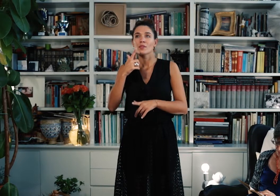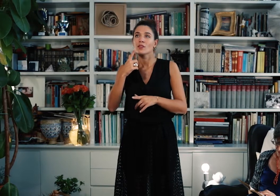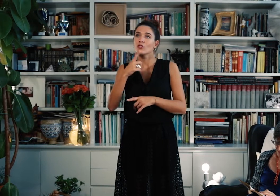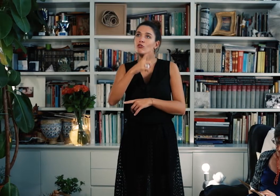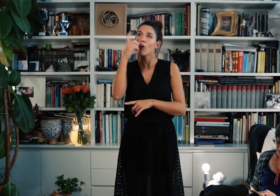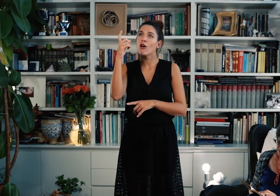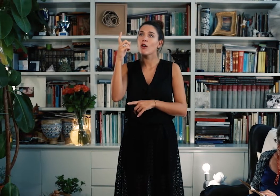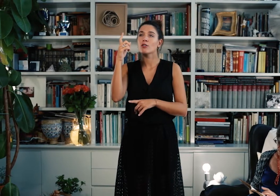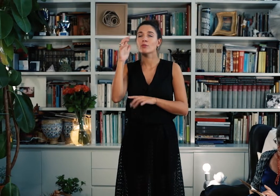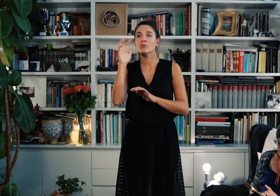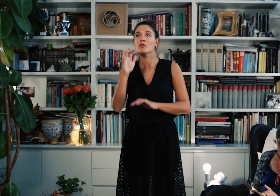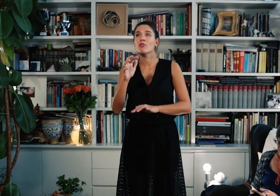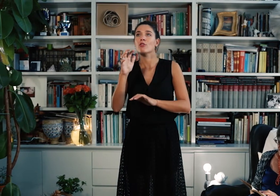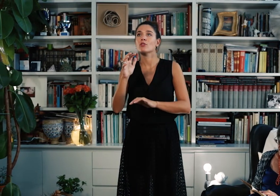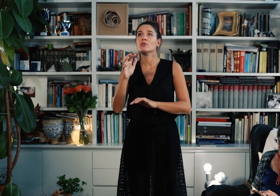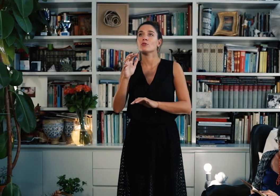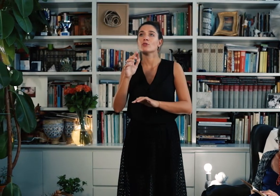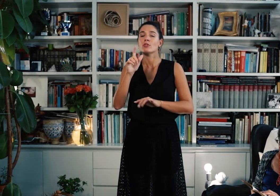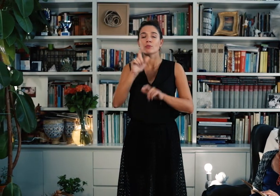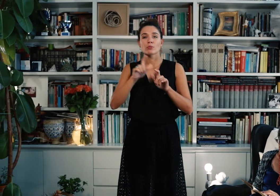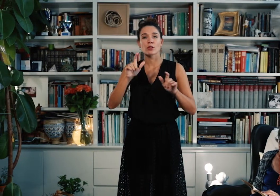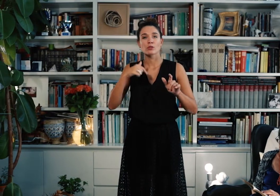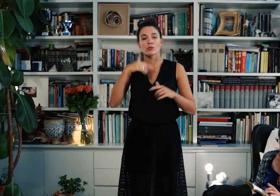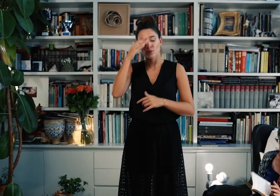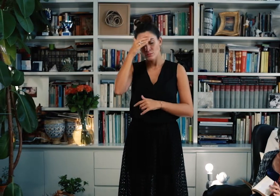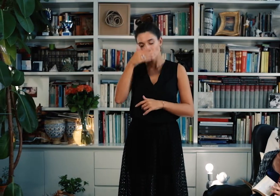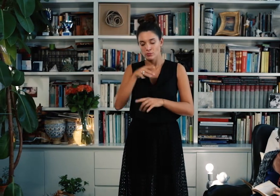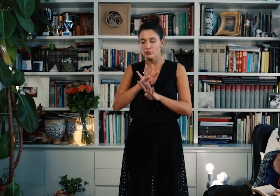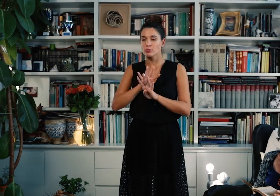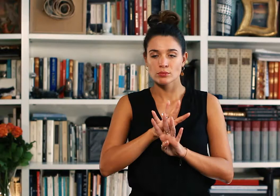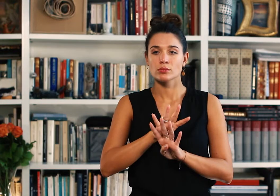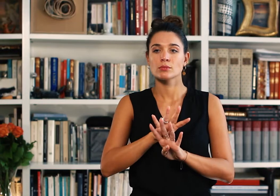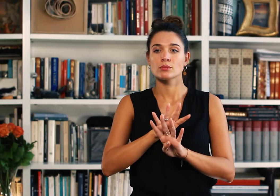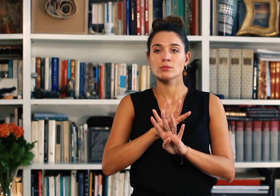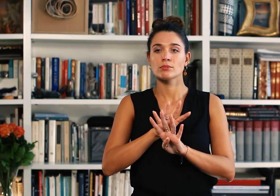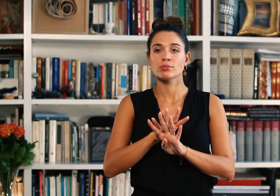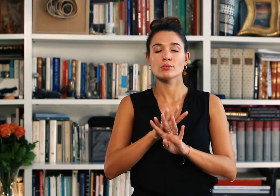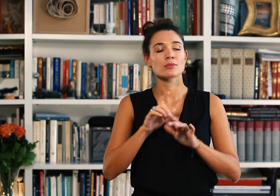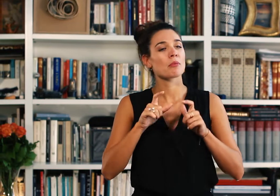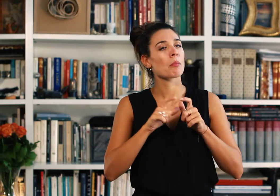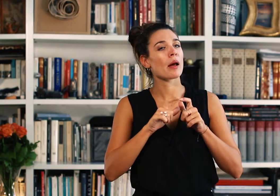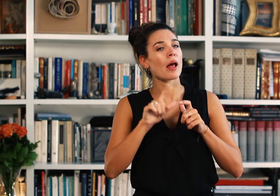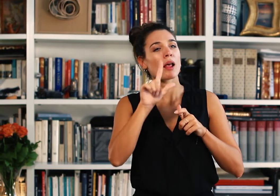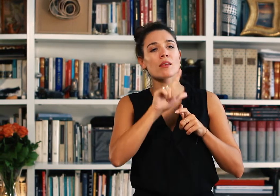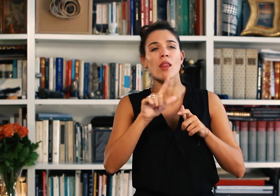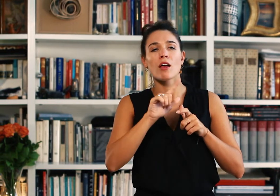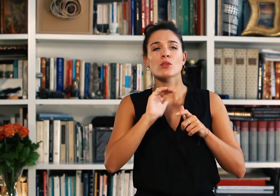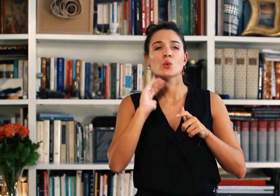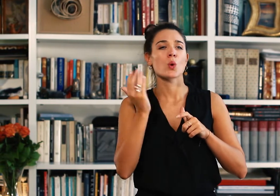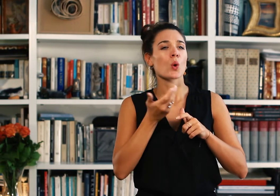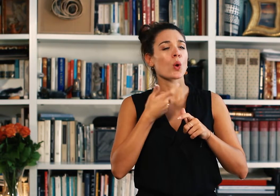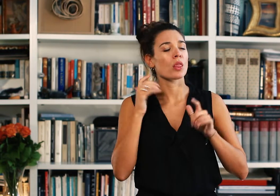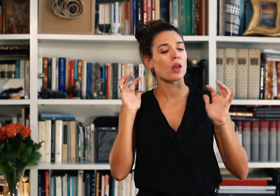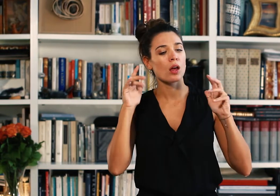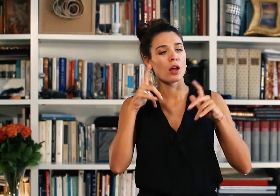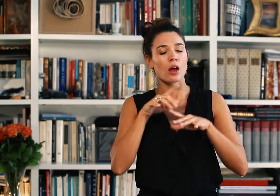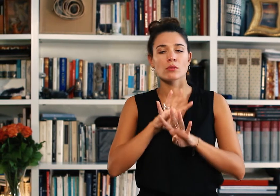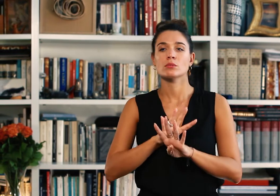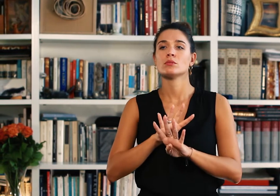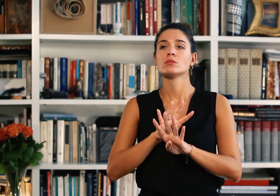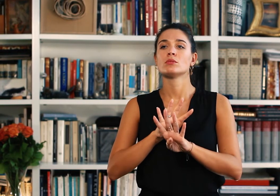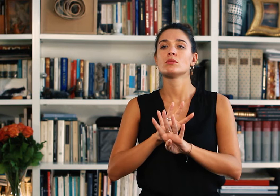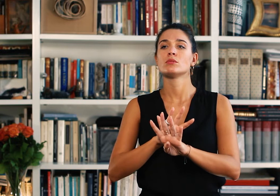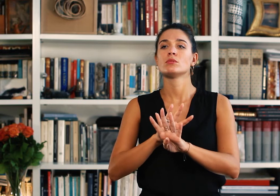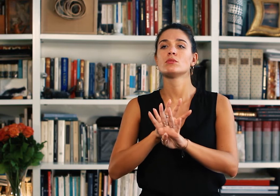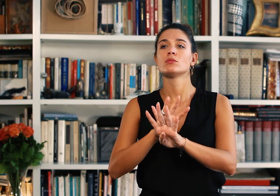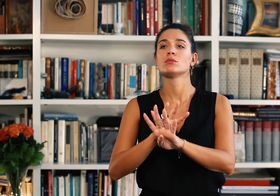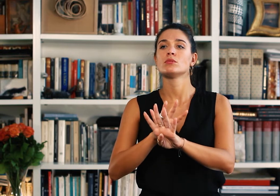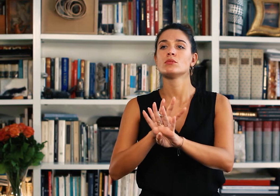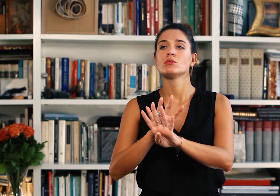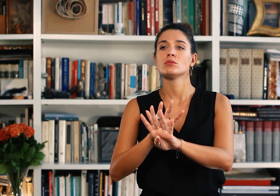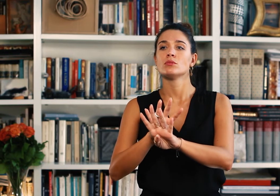Ad accompagnarla, in silenzio, su per il viale del cimitero, venne tutta Lavilledieu